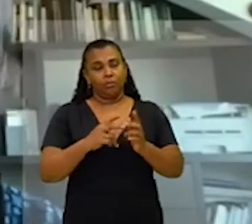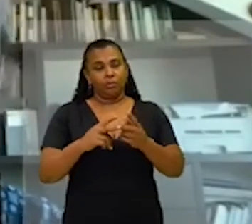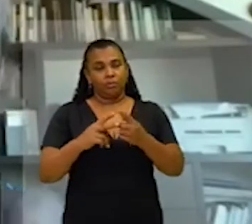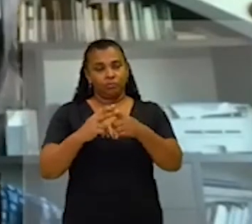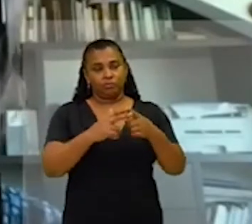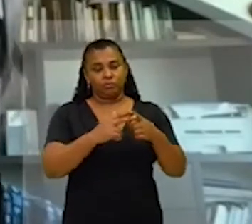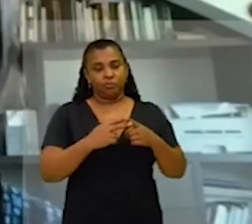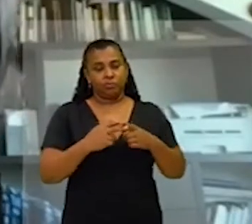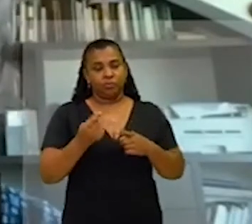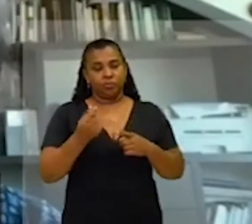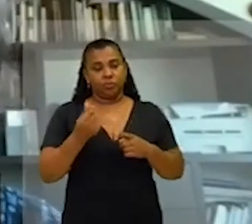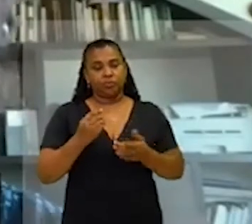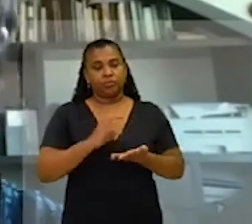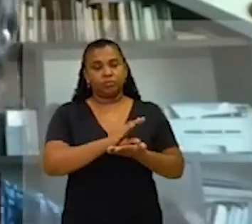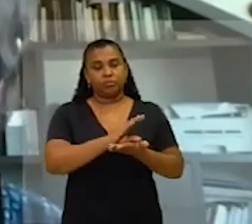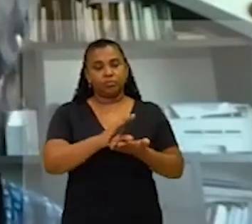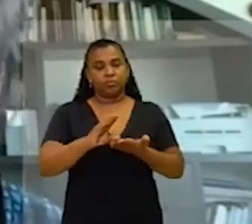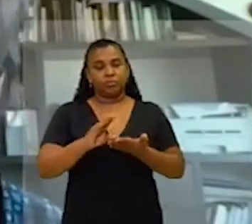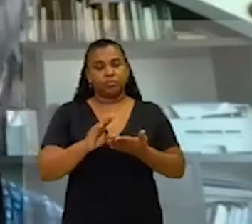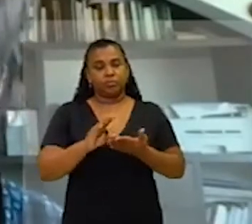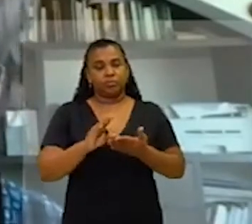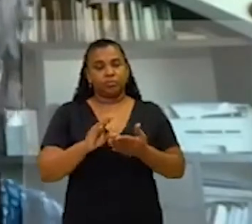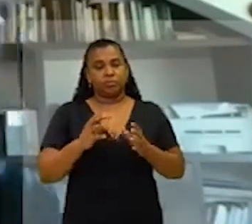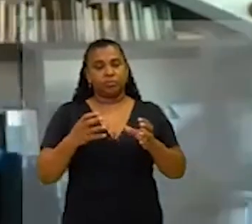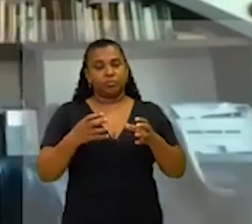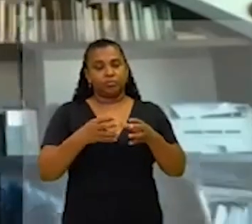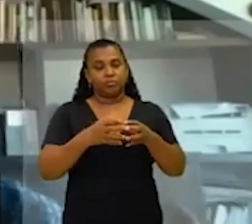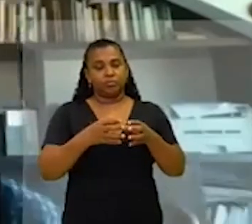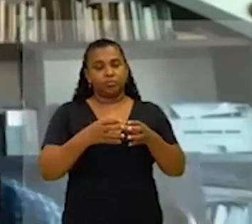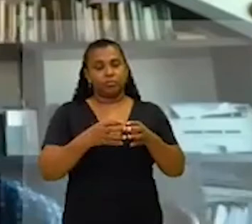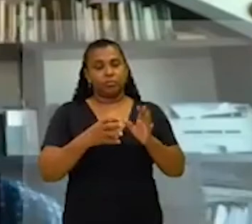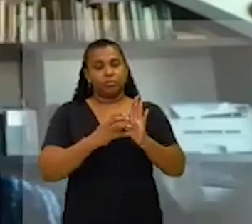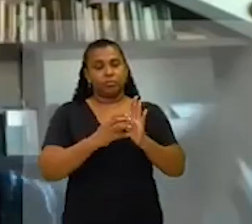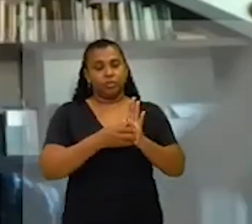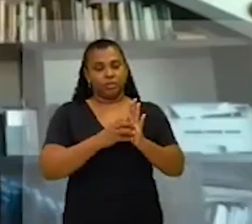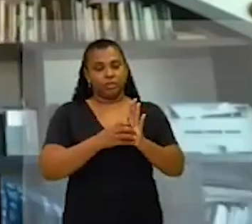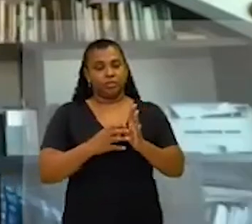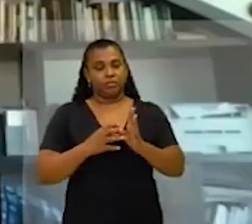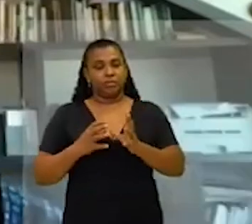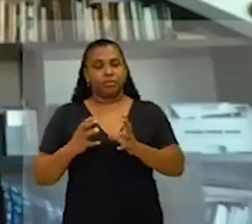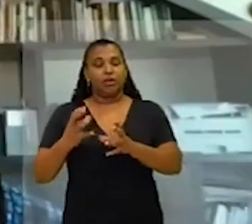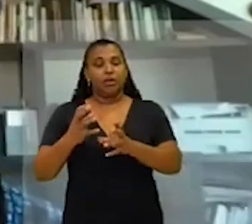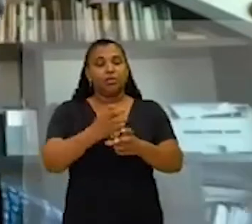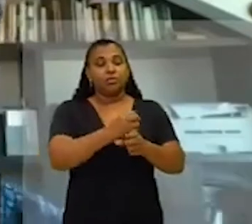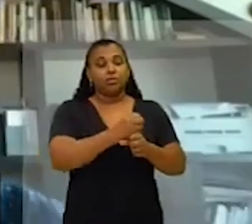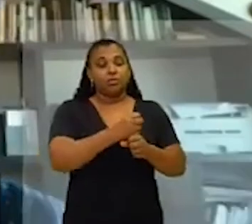fundo partidário nas legendas quantidade de filhar poderia ser nas unidades federativas